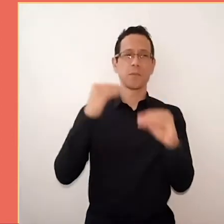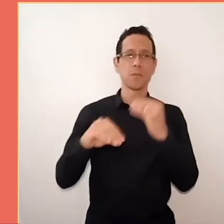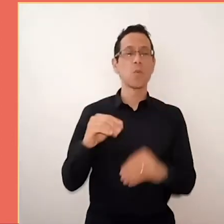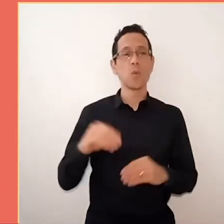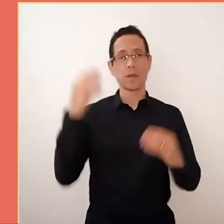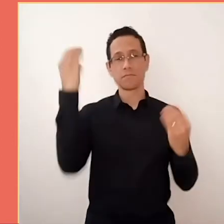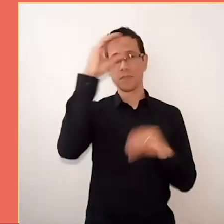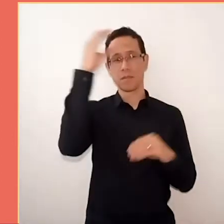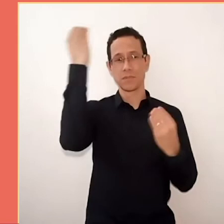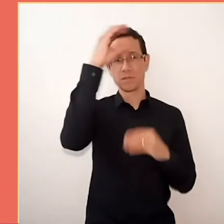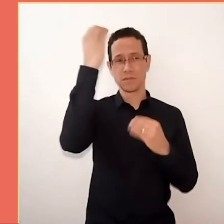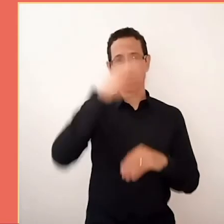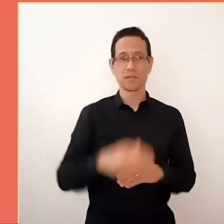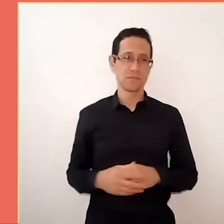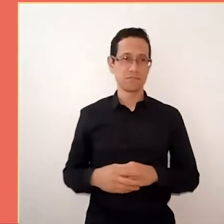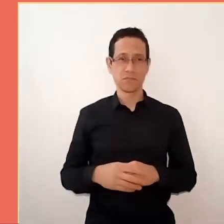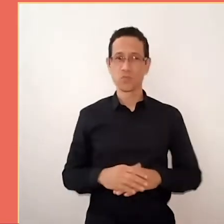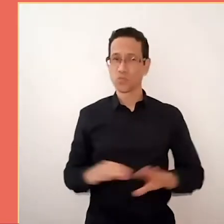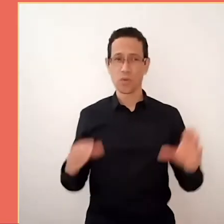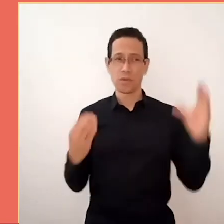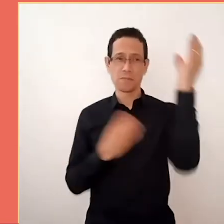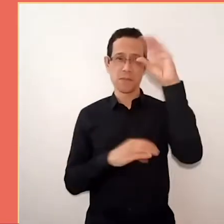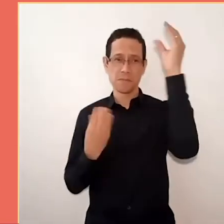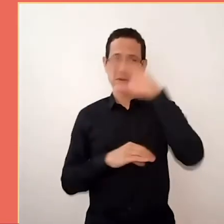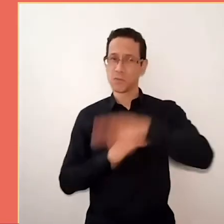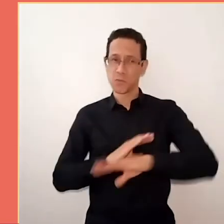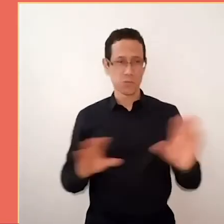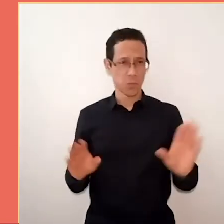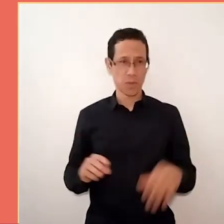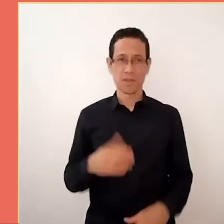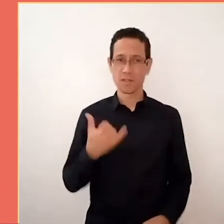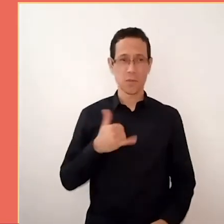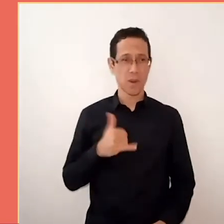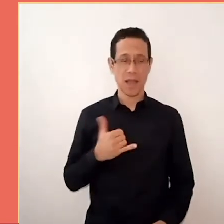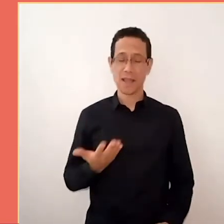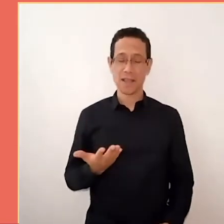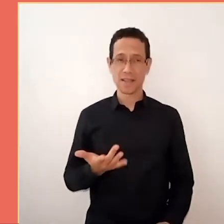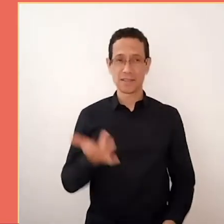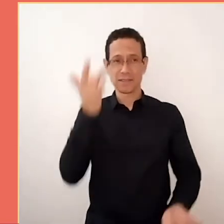do celular. Que não tem força